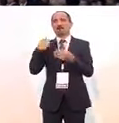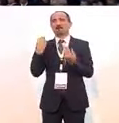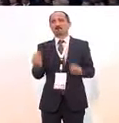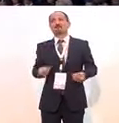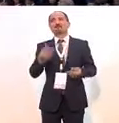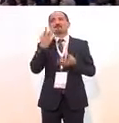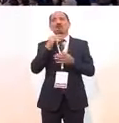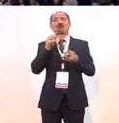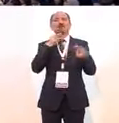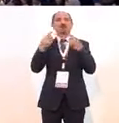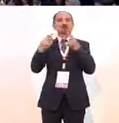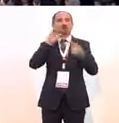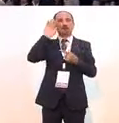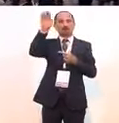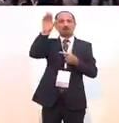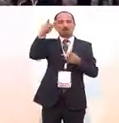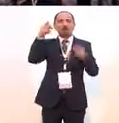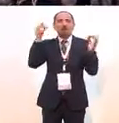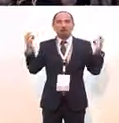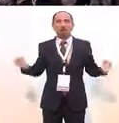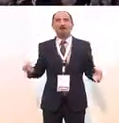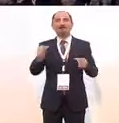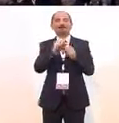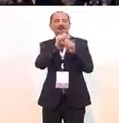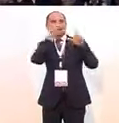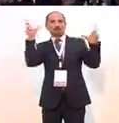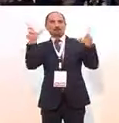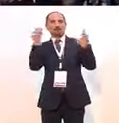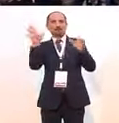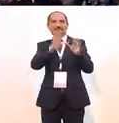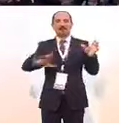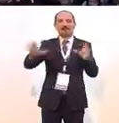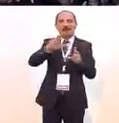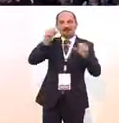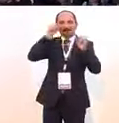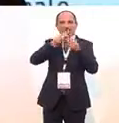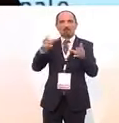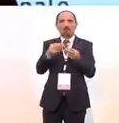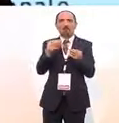Facciamolo. Ma siamo in splendida e beata solitudo? Facciamolo lo stesso. Discutiamone